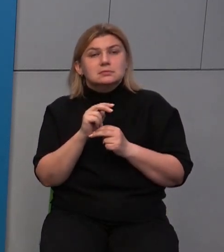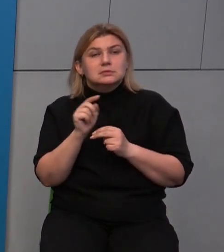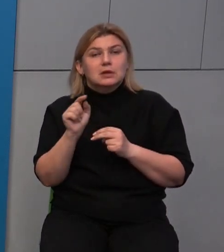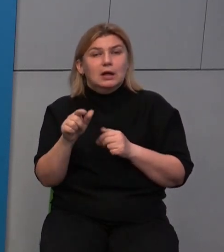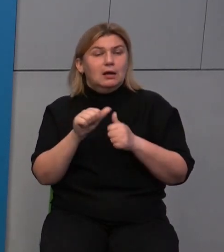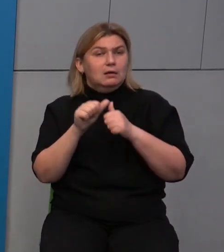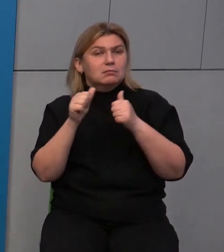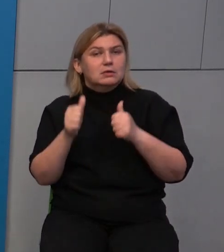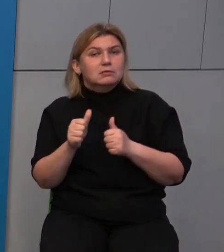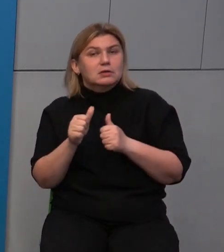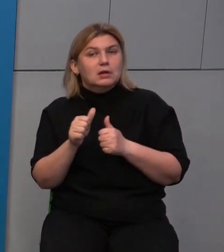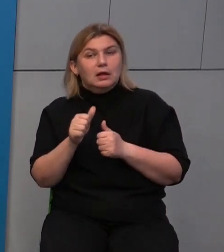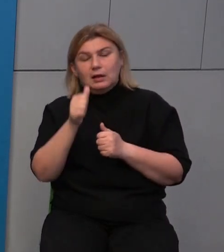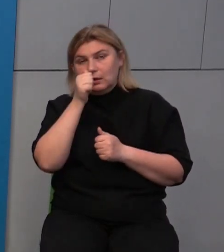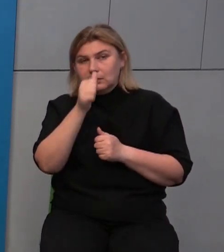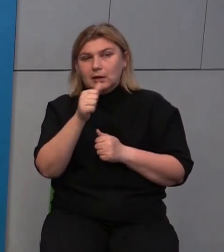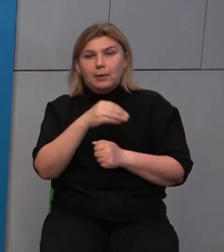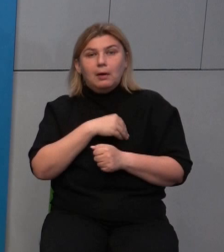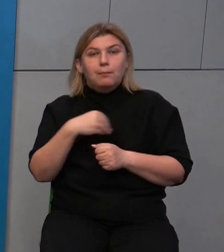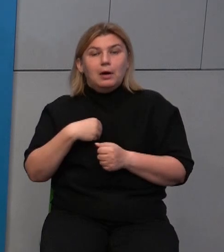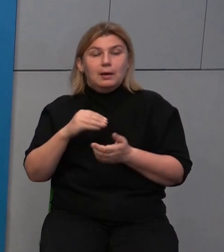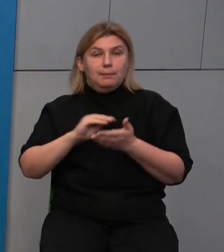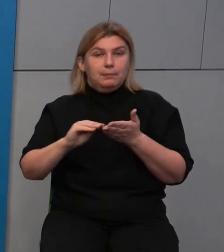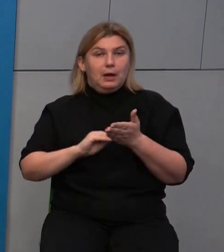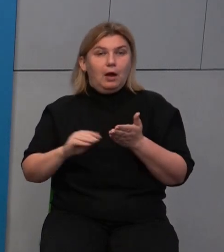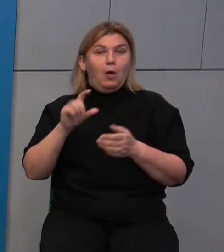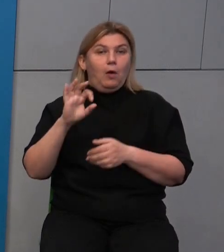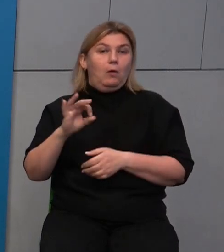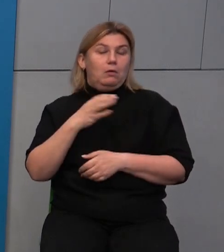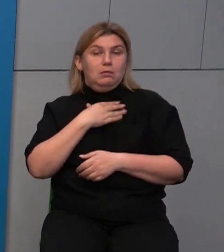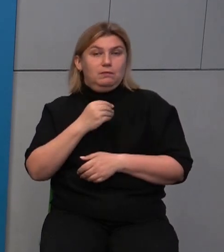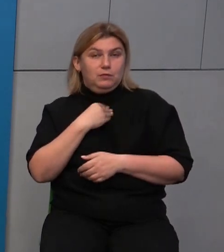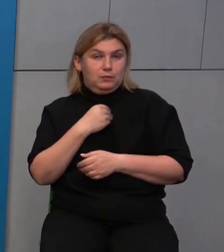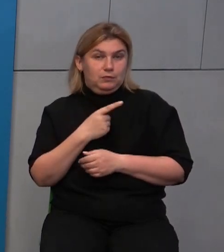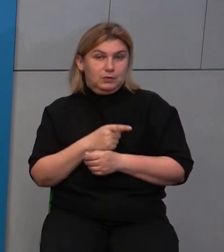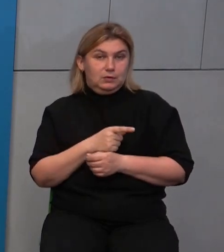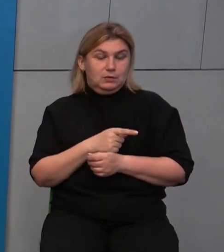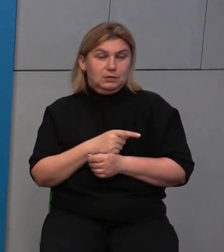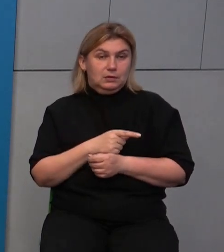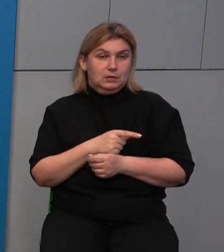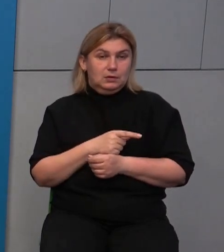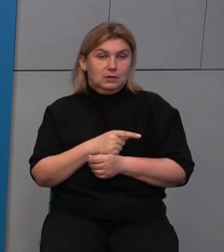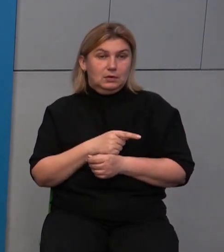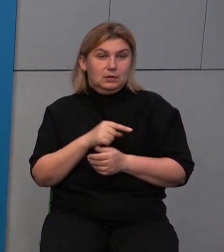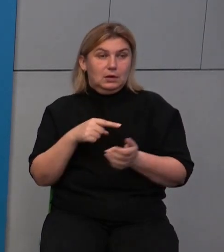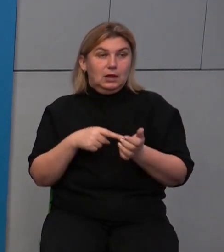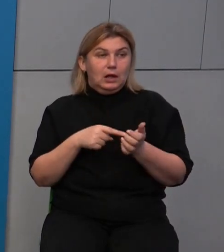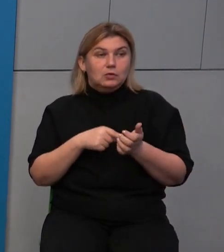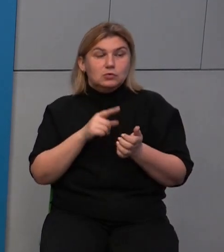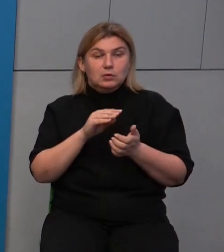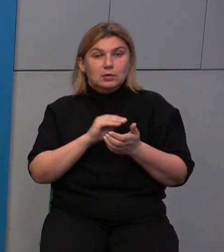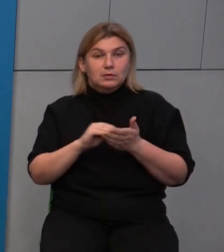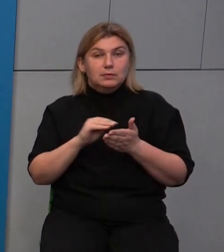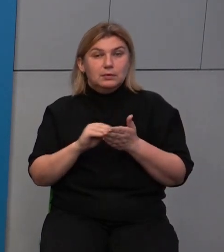kiedy nie można było w Polsce pisać o Lwowie. I już tym pisząc "Wysoki Zamek",